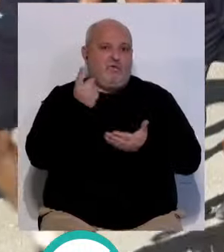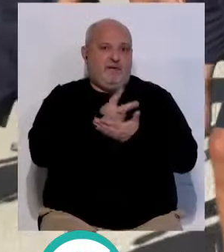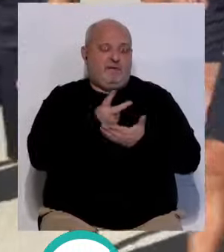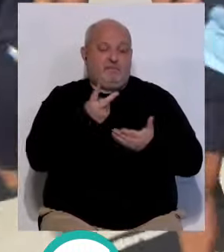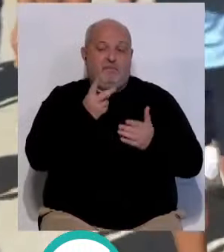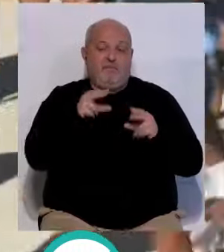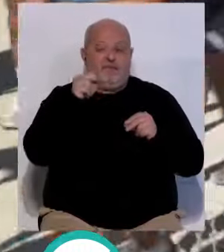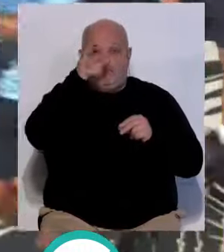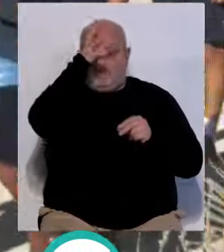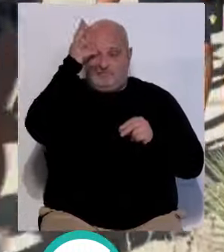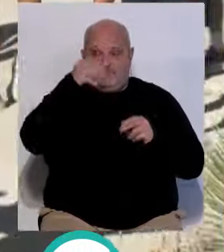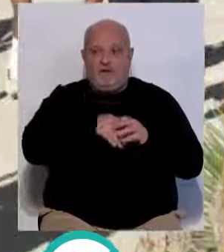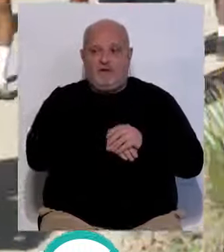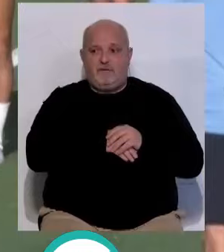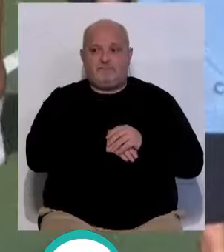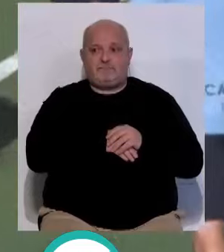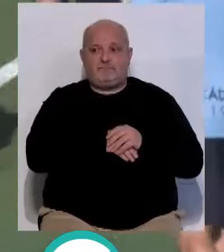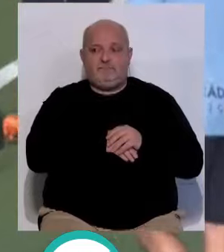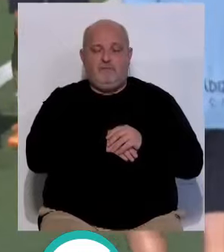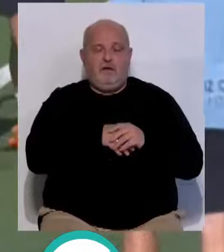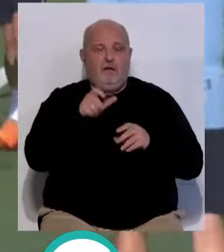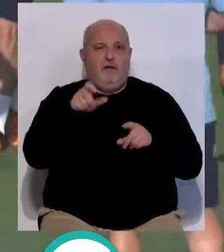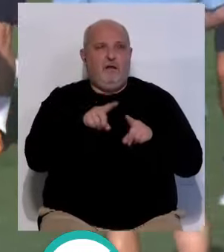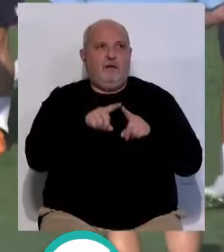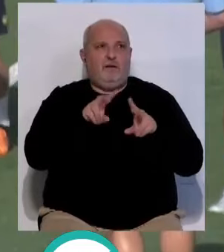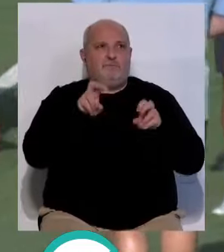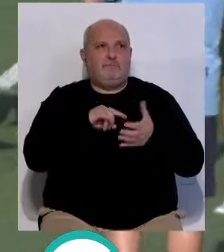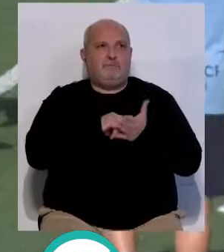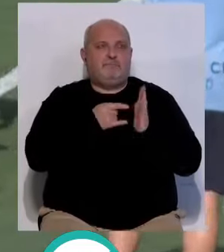verano De hecho yo creo que es un central porque al final el c se tiene que plantear el hipotético